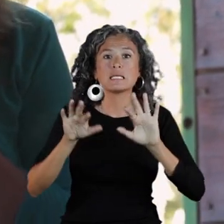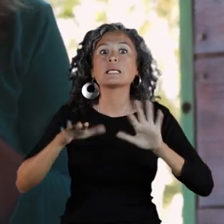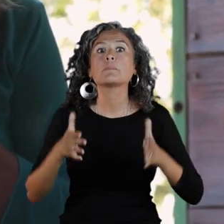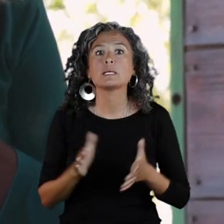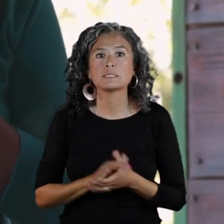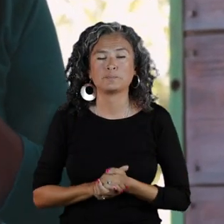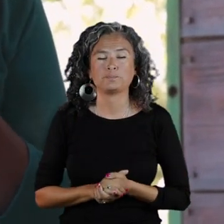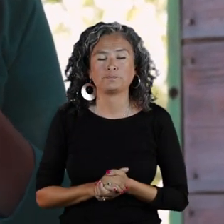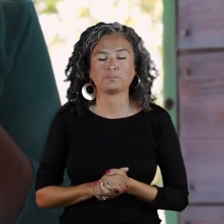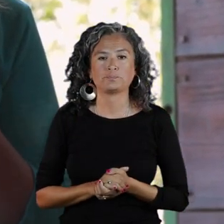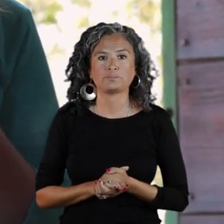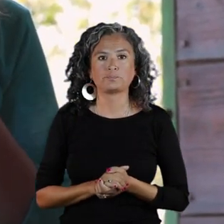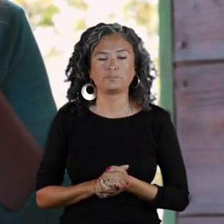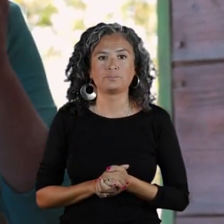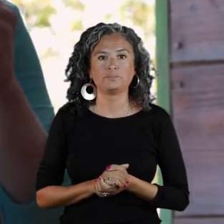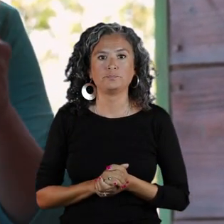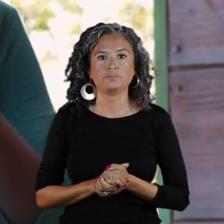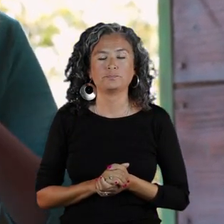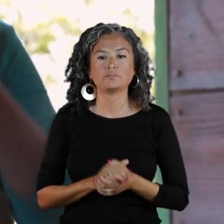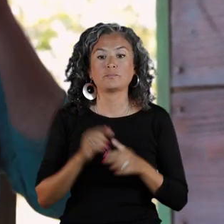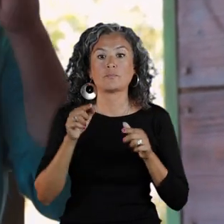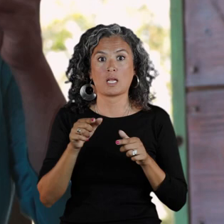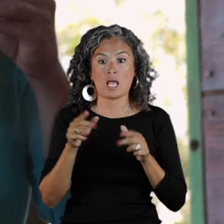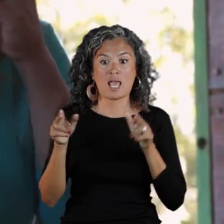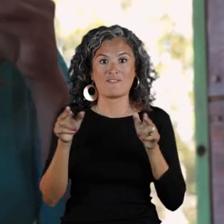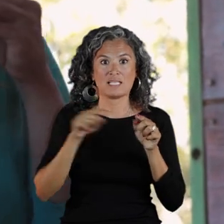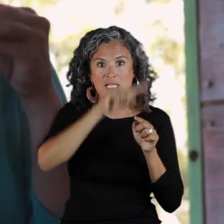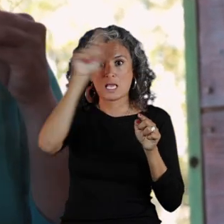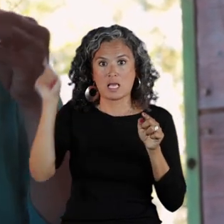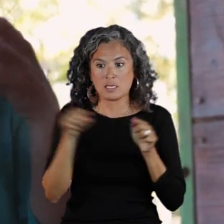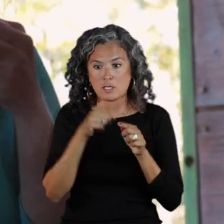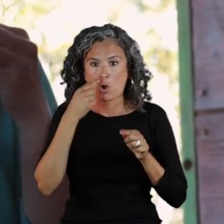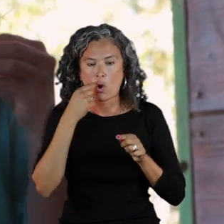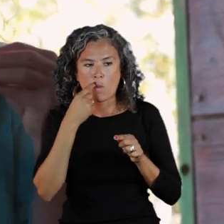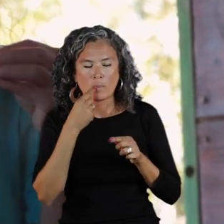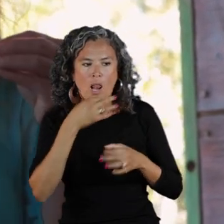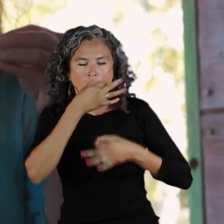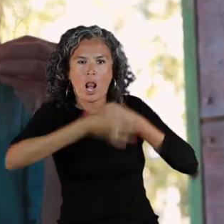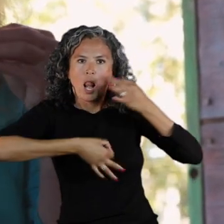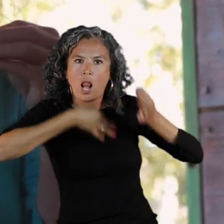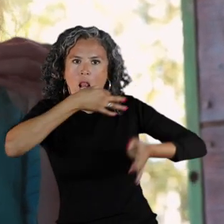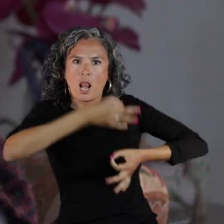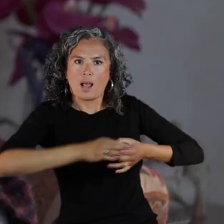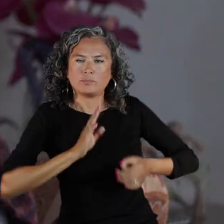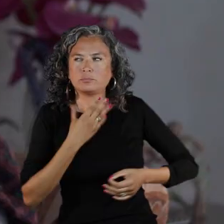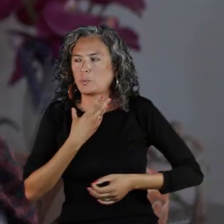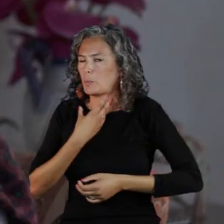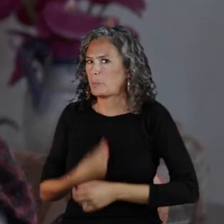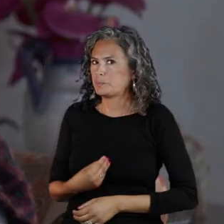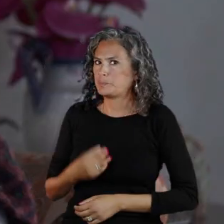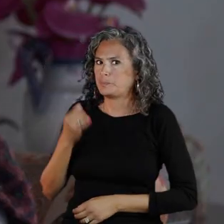El problema de esa fase es que logra convencer a la mujer.